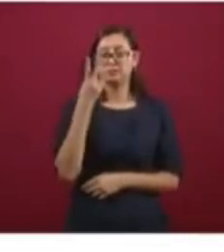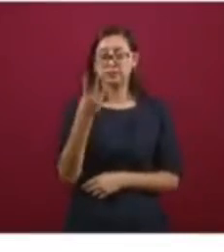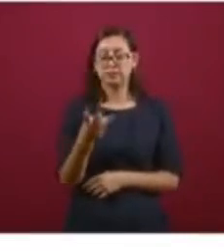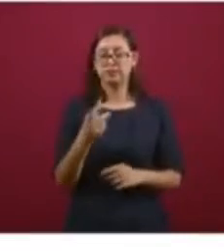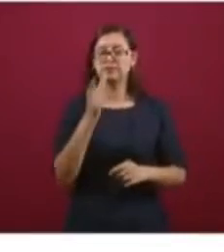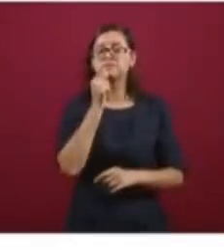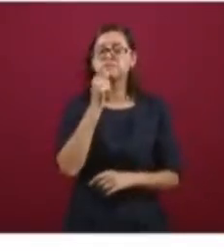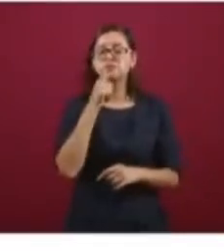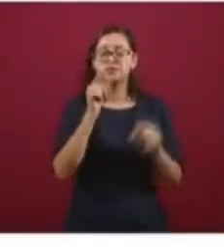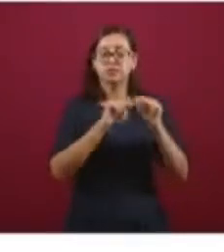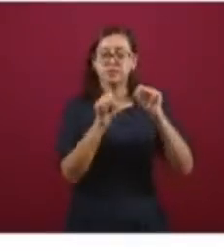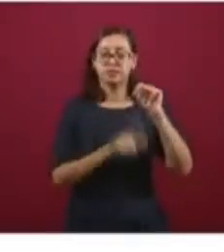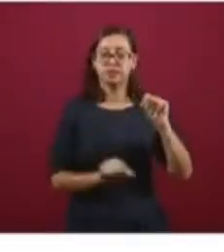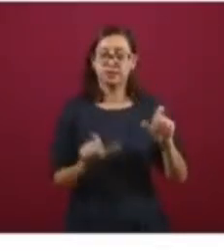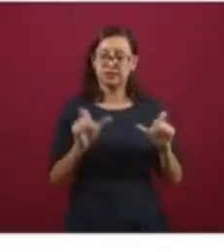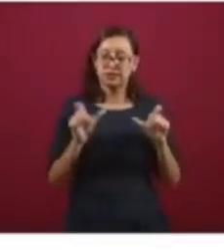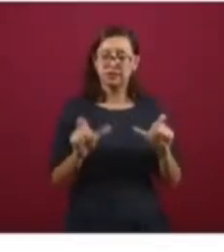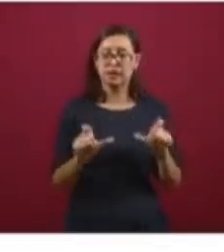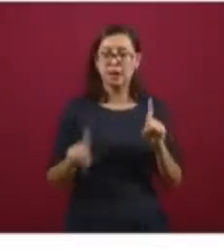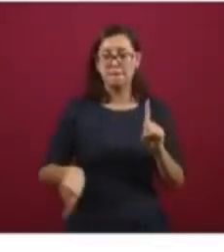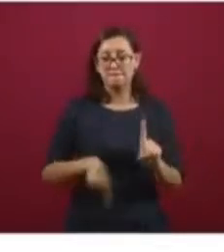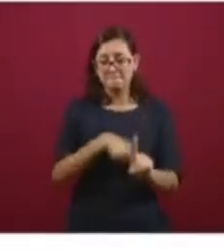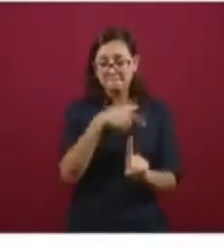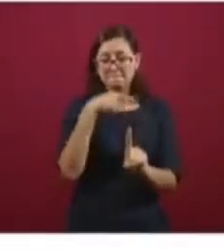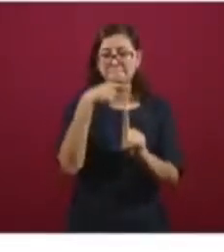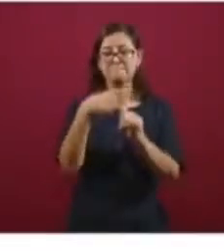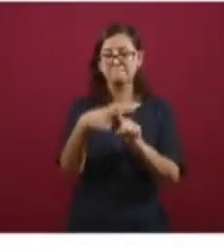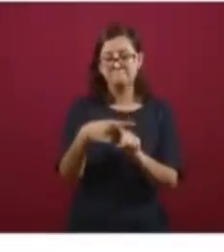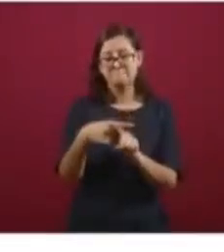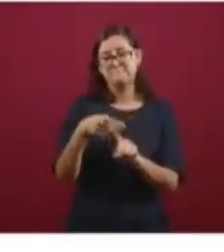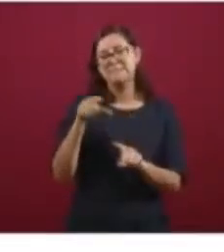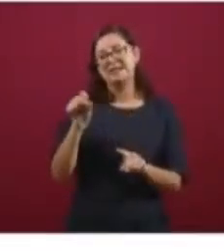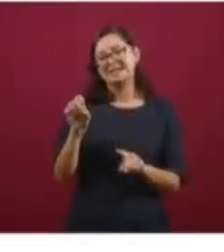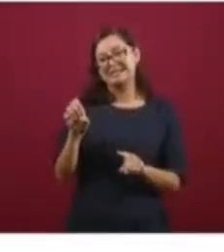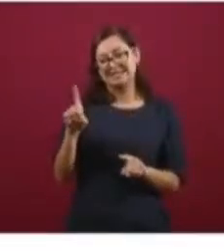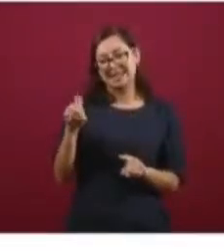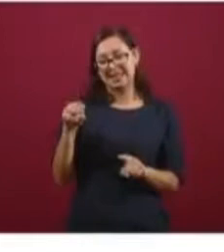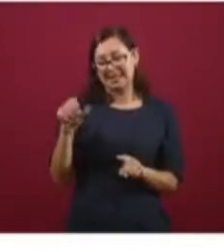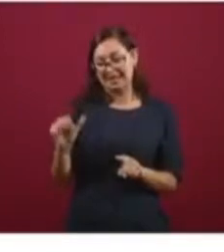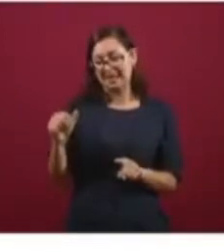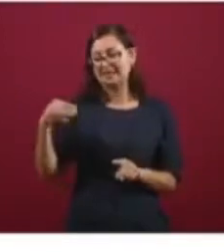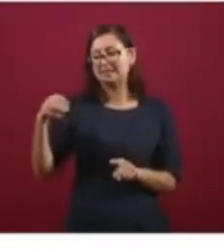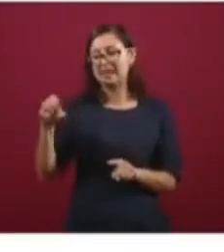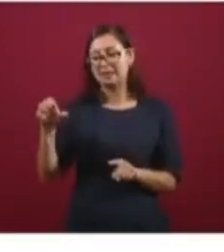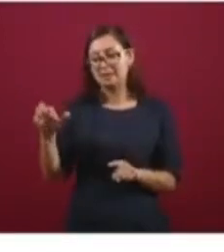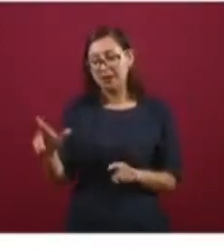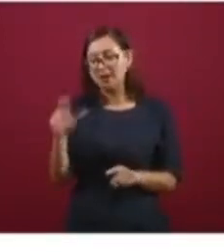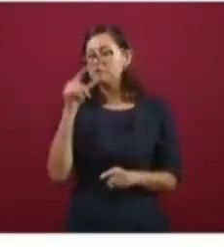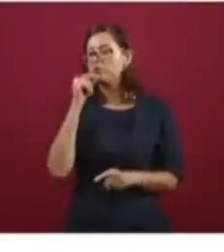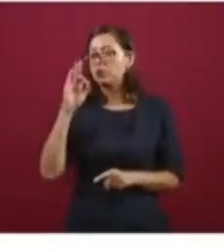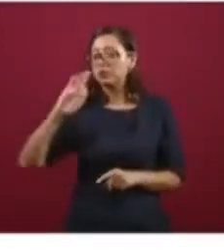Nacional, sumados al despliegue permanente de Sedena y de Semar, y de Policía Federal,